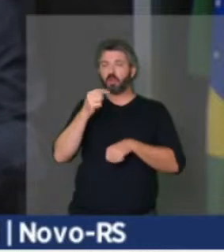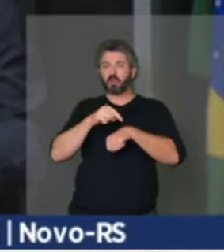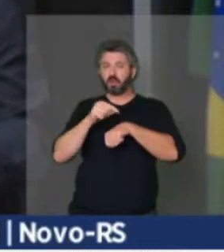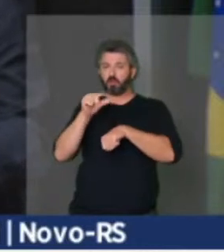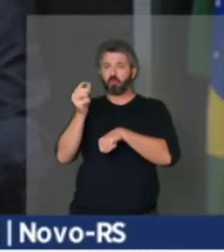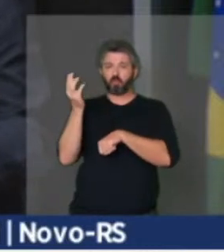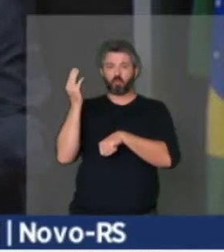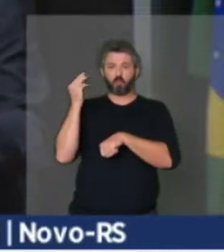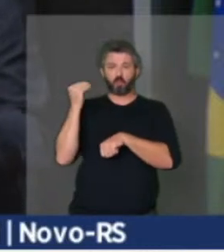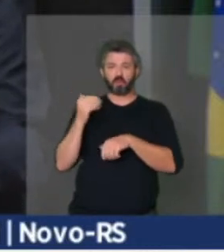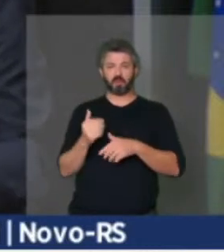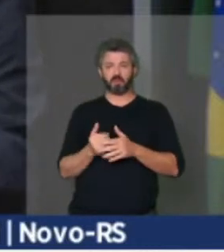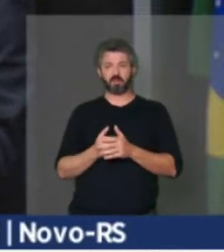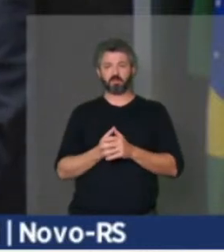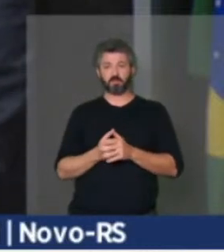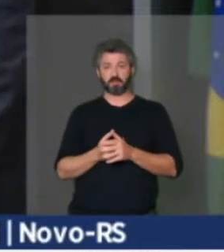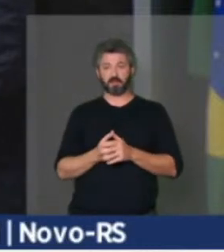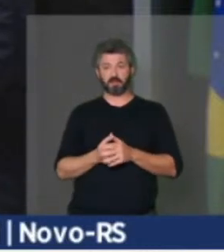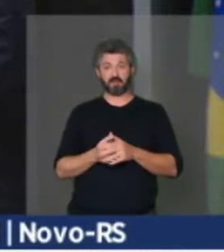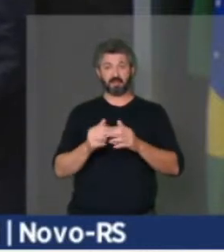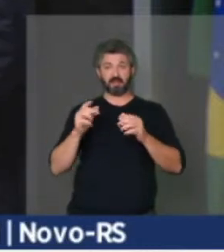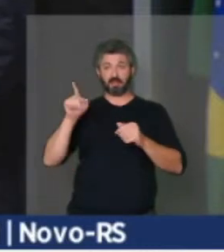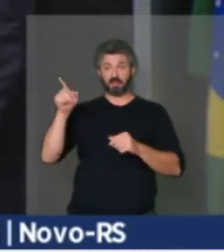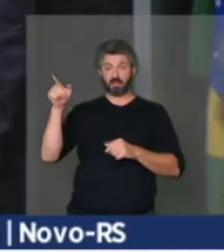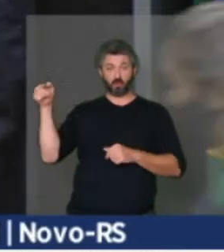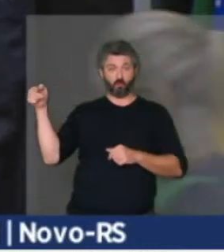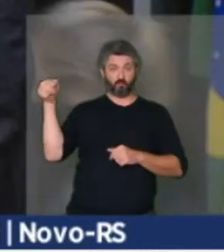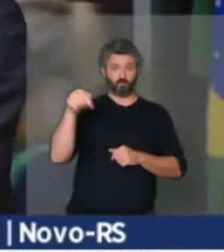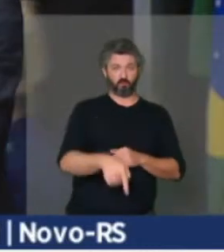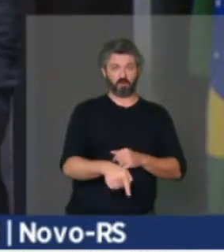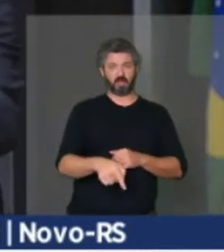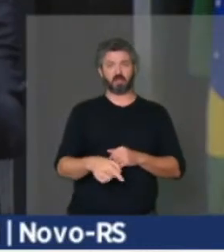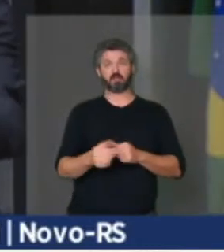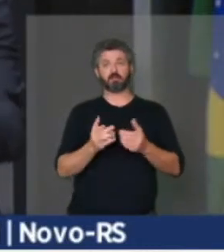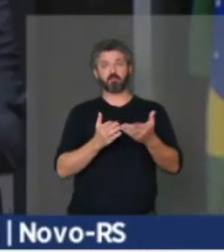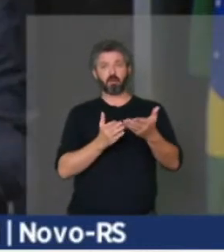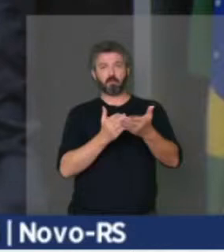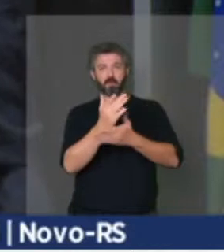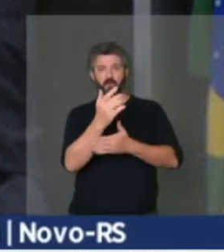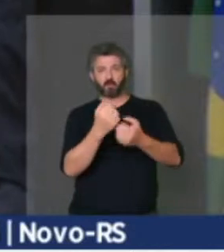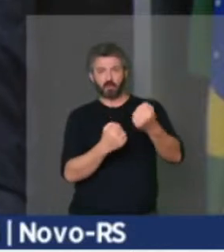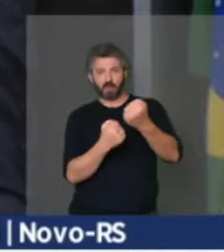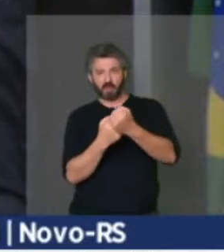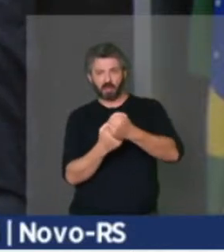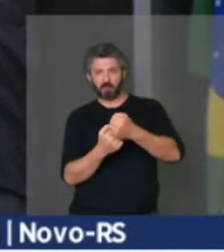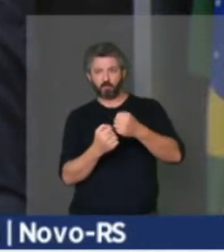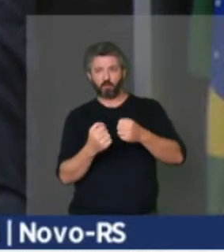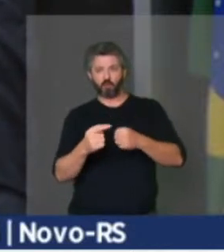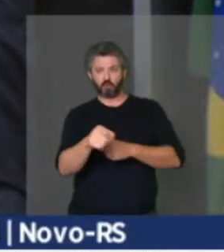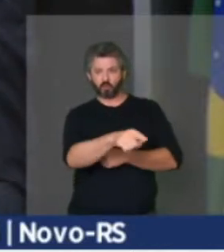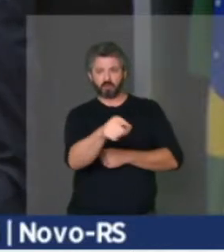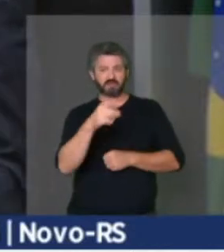ESTA CONVOCAÇÃO ESTAVA SENDO APROVADA COM O APOIO DA BASE DO GOVERNO. SERÁ UM INSTRUMENTO PARA TRAZER MAIS INSTABILIDADE? JÁ HÁ UM NOVO